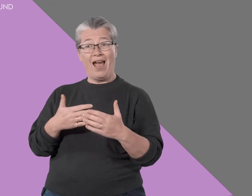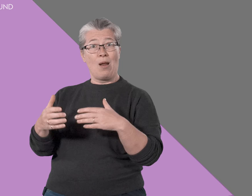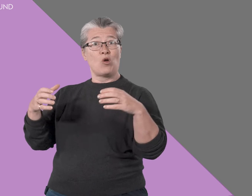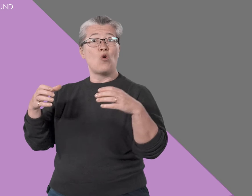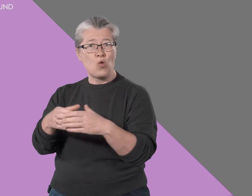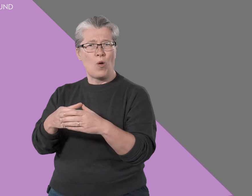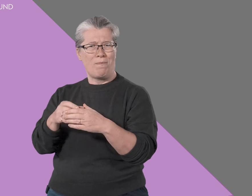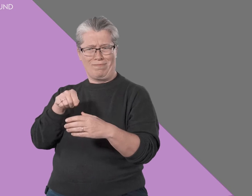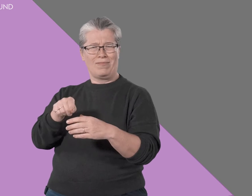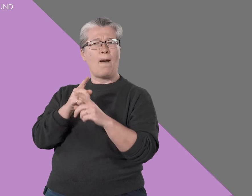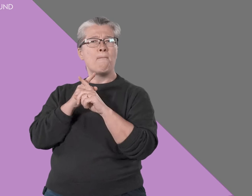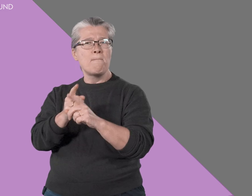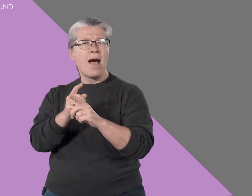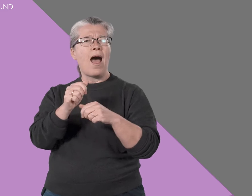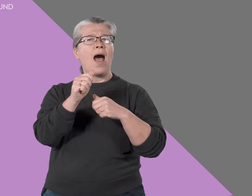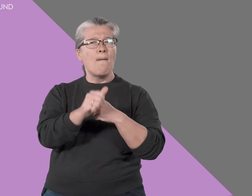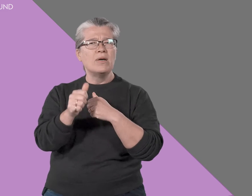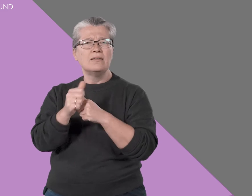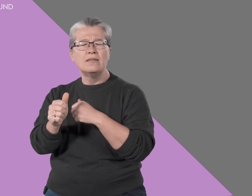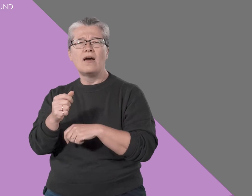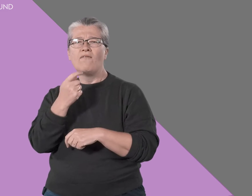Finlands Dövas Förbund representeras i arbetsgruppen -